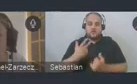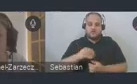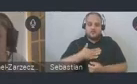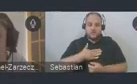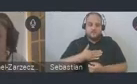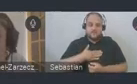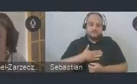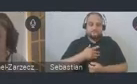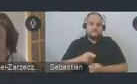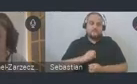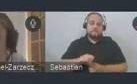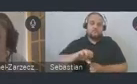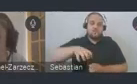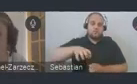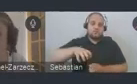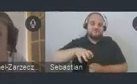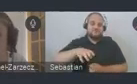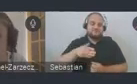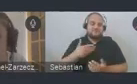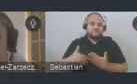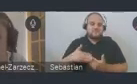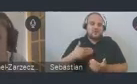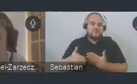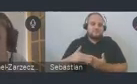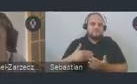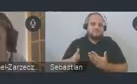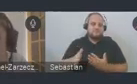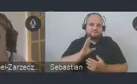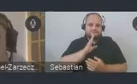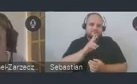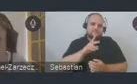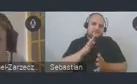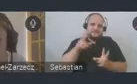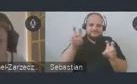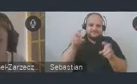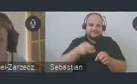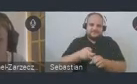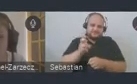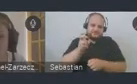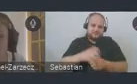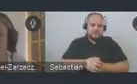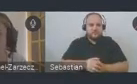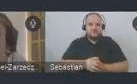to jesteśmy w grupie zagrożonej wykluczeniem cyfrowym. A czym jest wykluczenie cyfrowe?